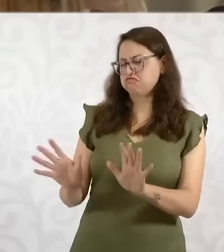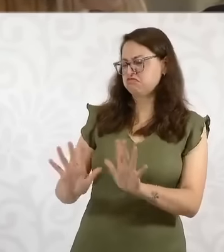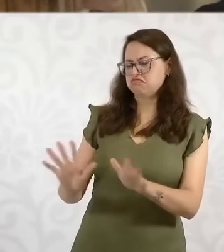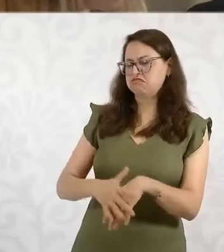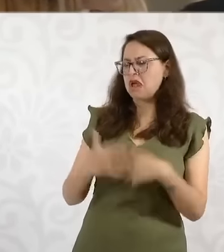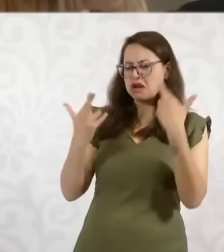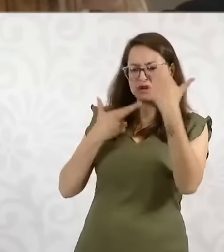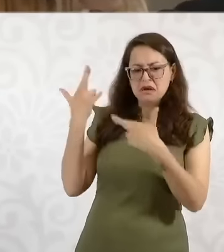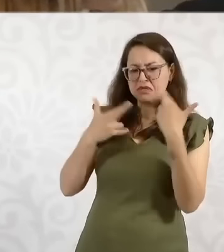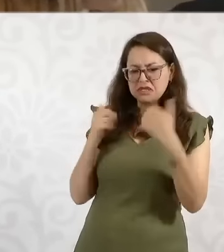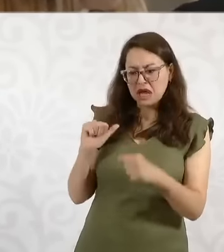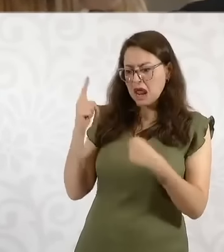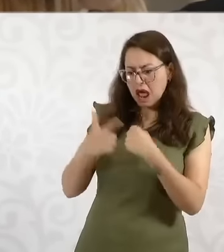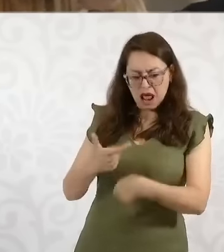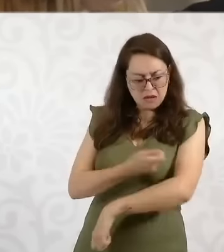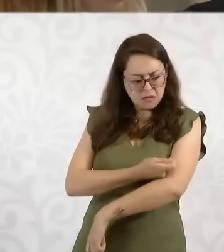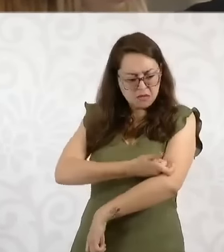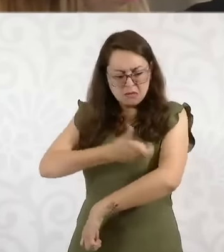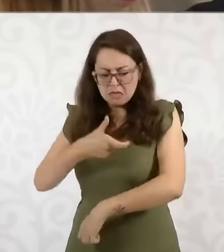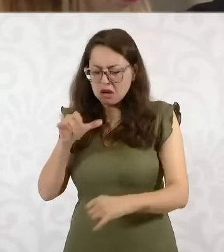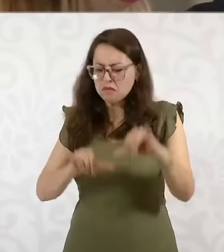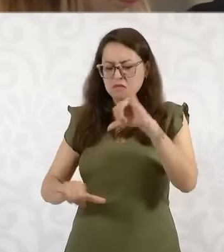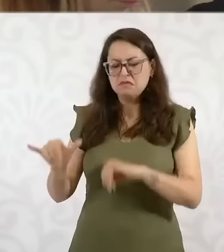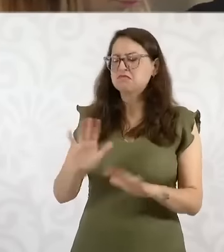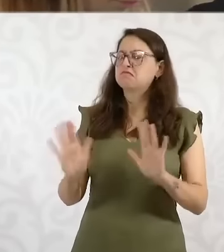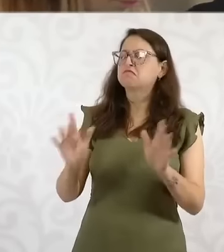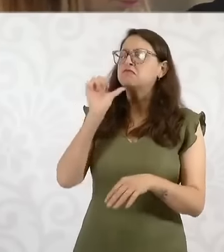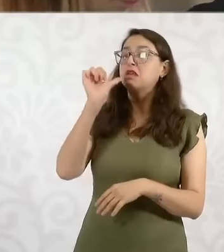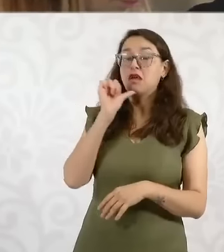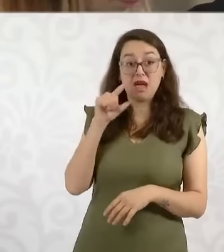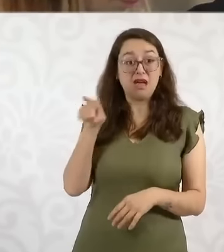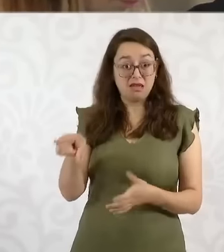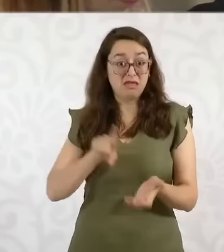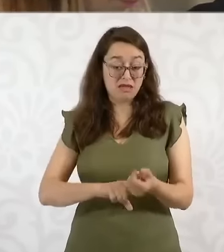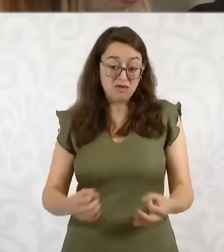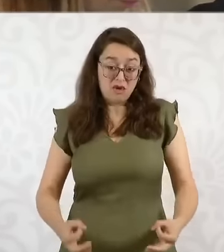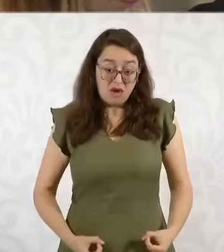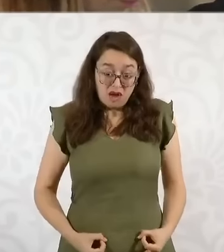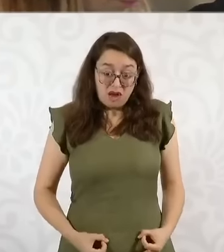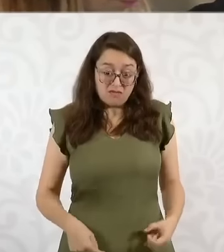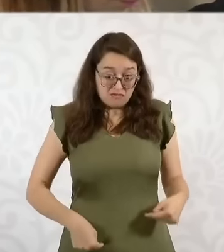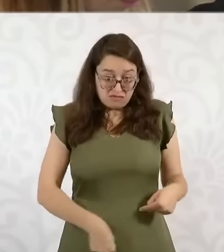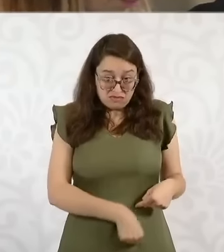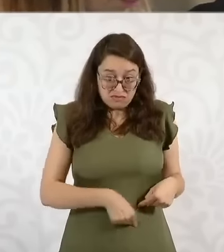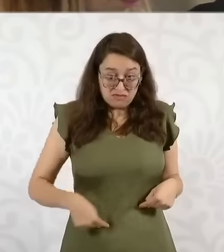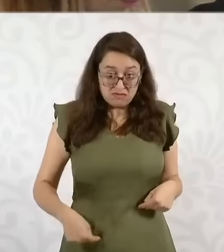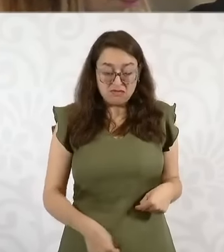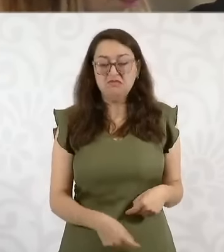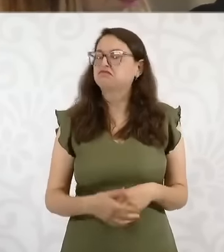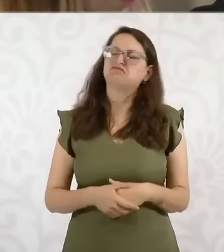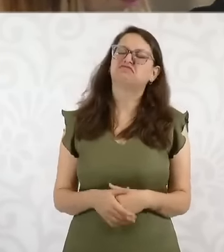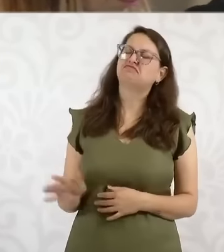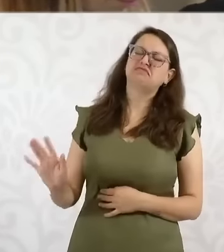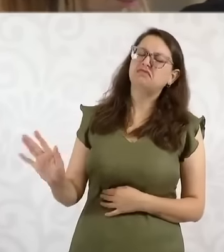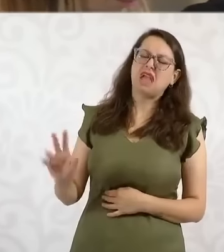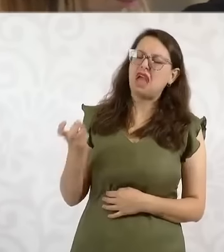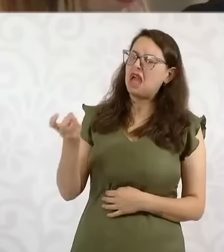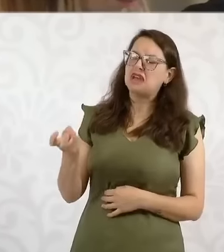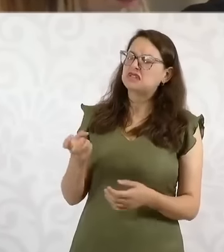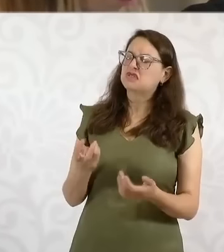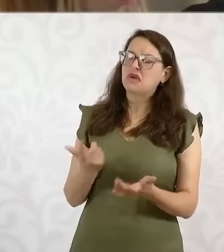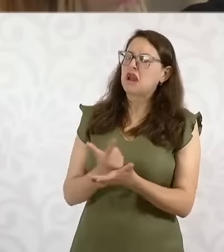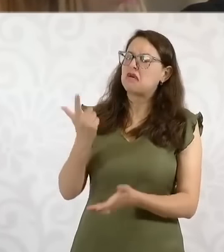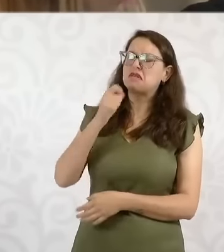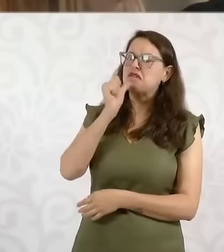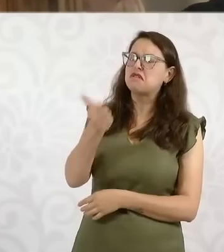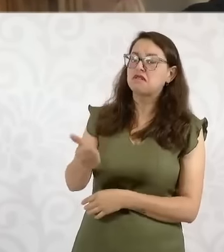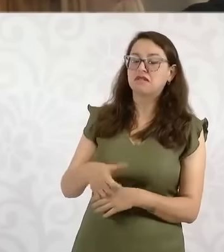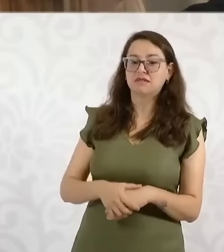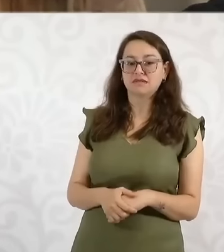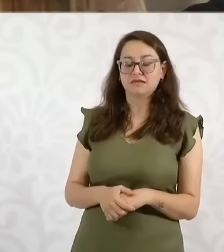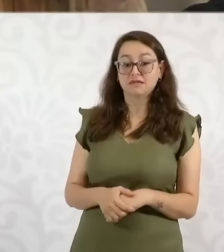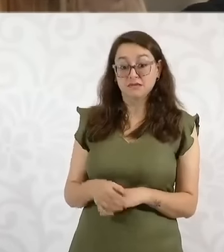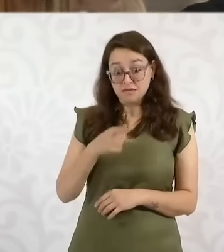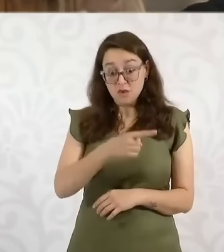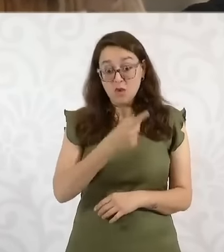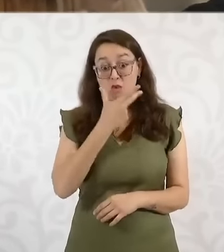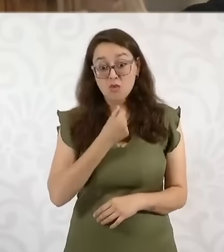porque al parecer eh podría tener miomas eh Brenda Quevedo. Este juez eh no autoriza que Brenda